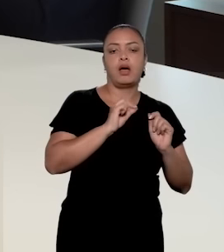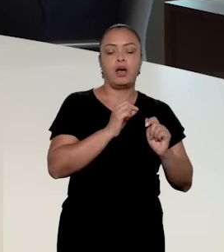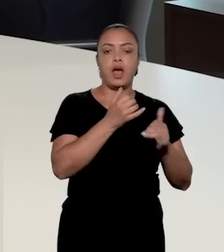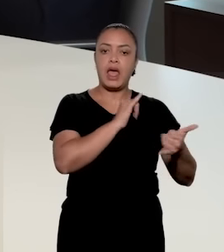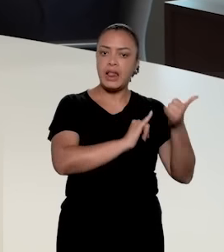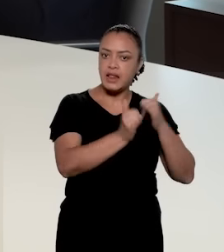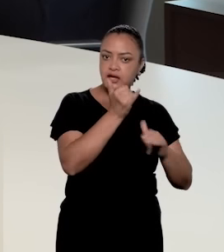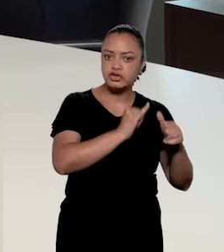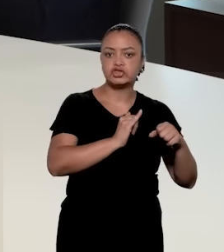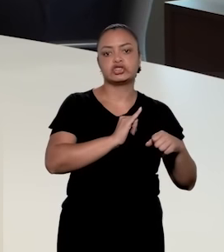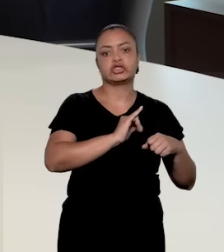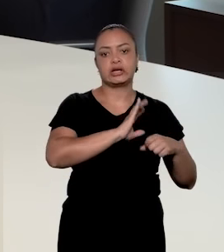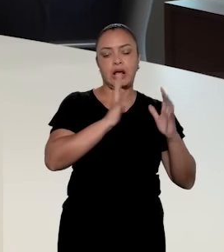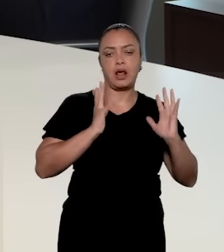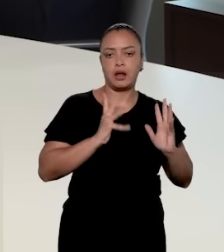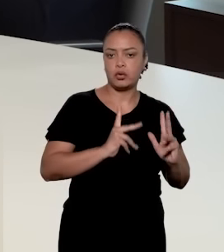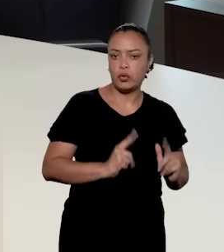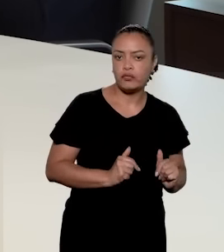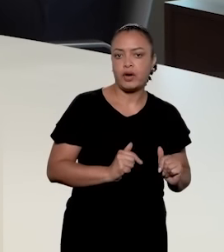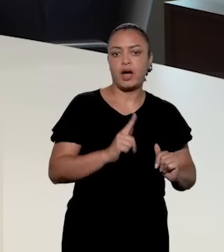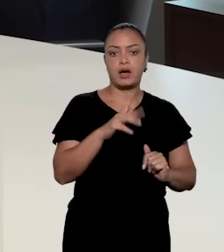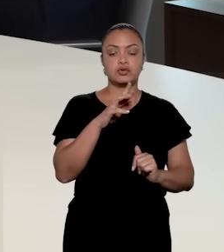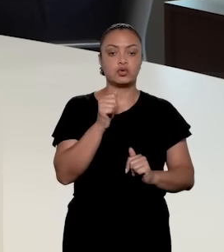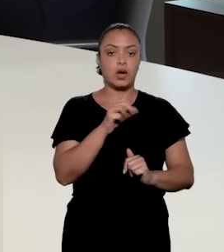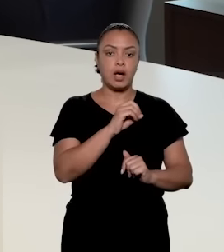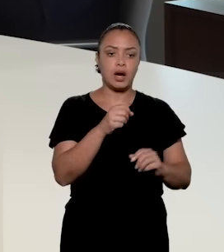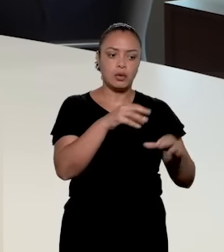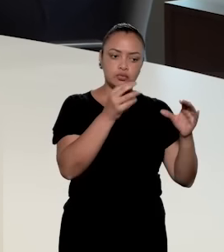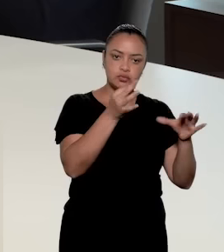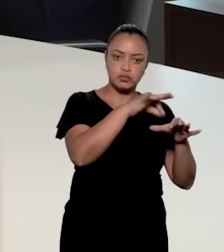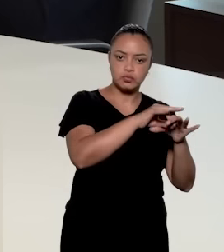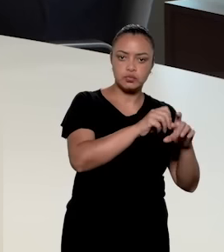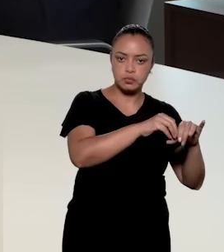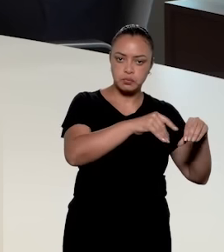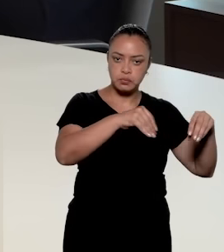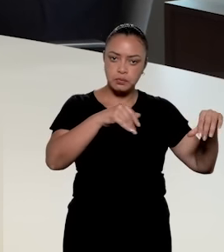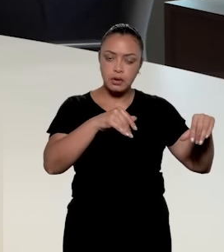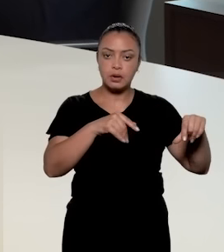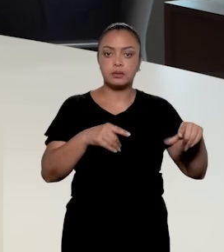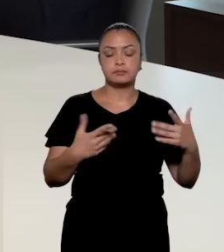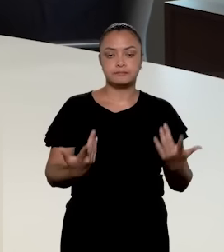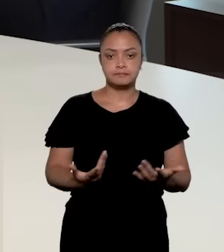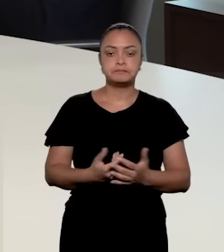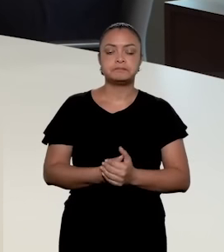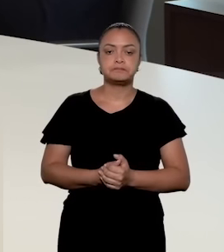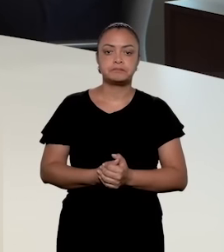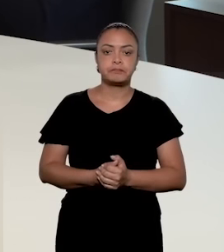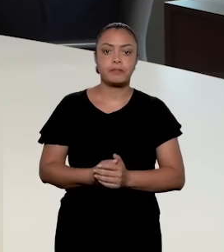renovável, na área de grãos e proteína, então... mas precisa pesquisa, nós não podemos perder de